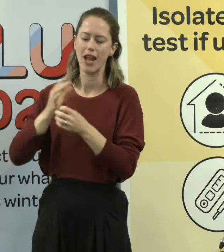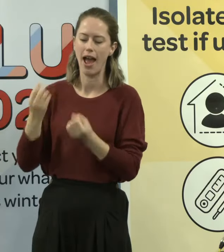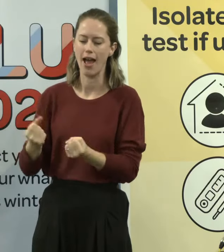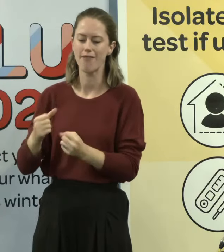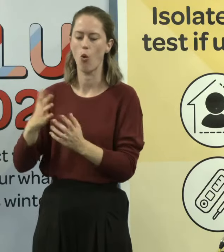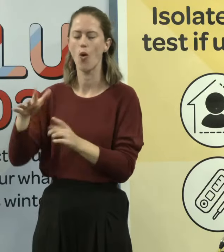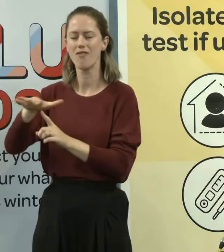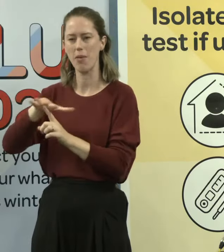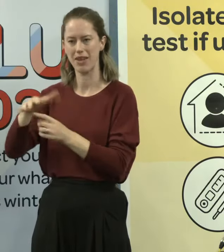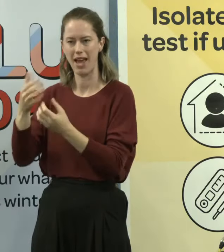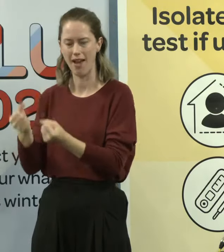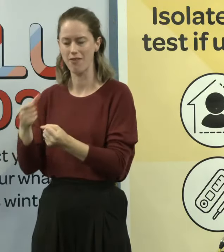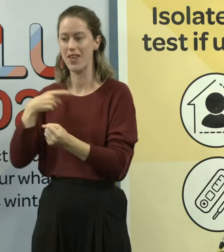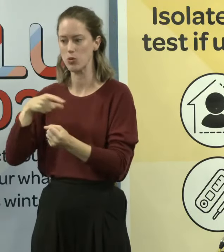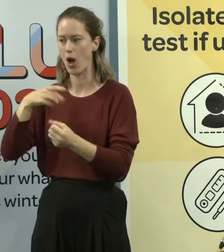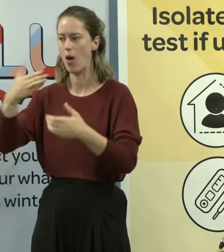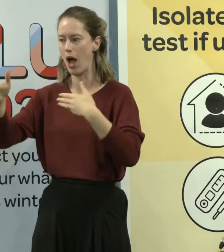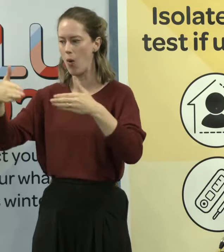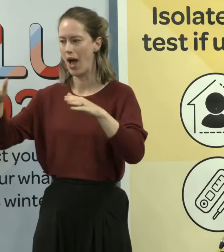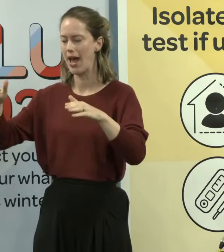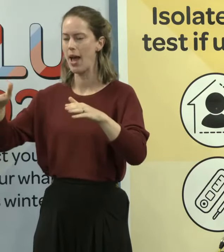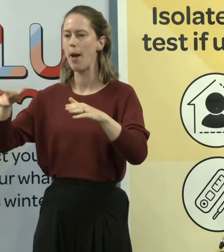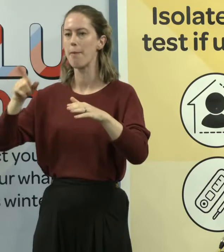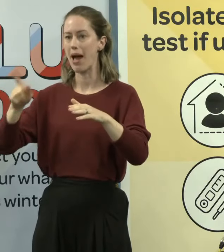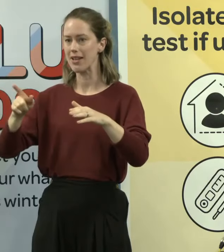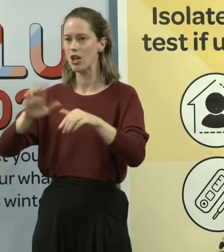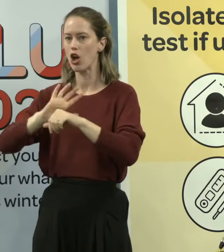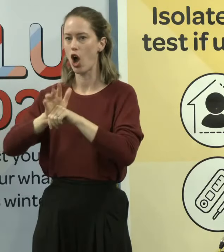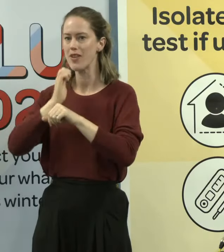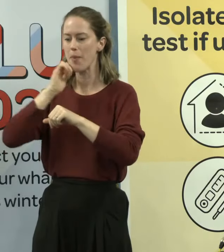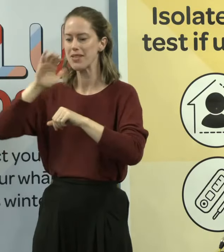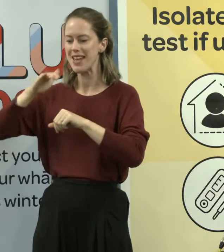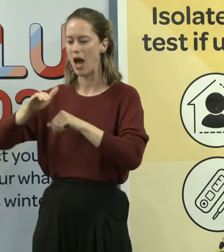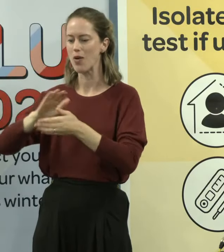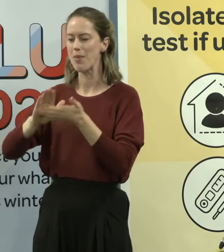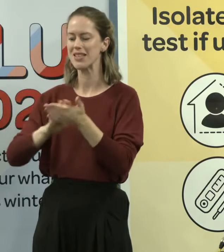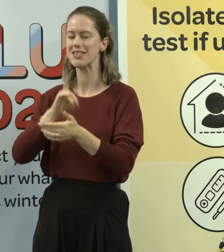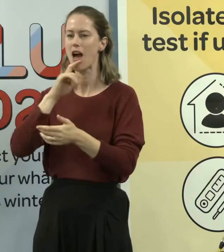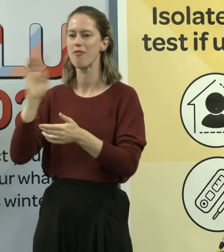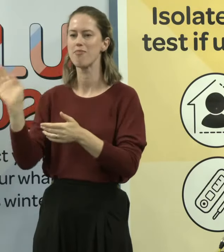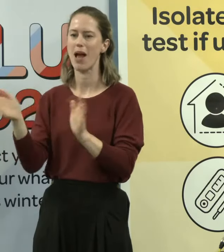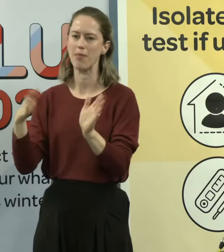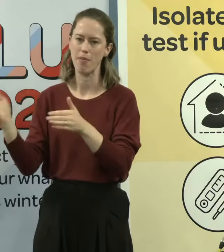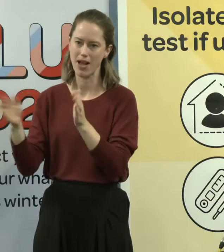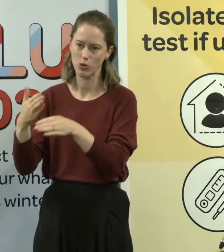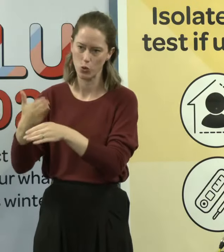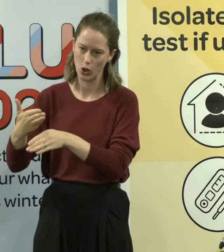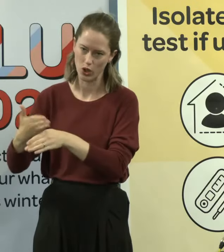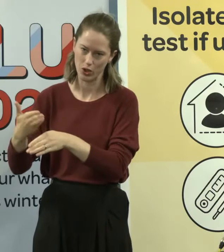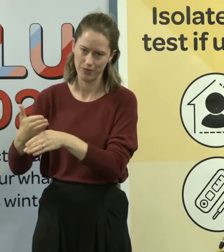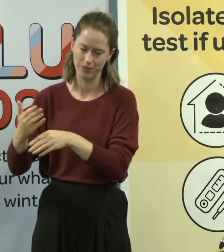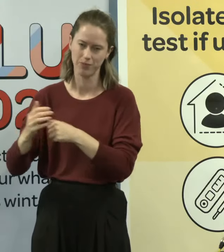engari he maha he iti ake nga kaimahi e mate ana i te mate, i